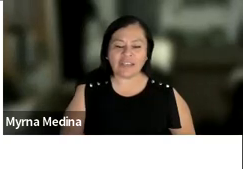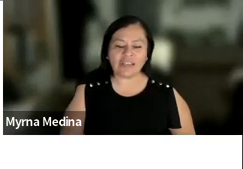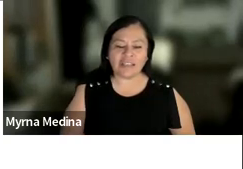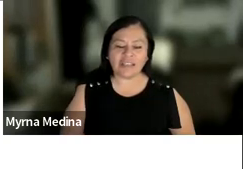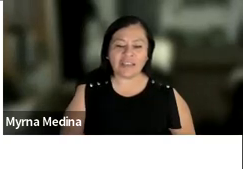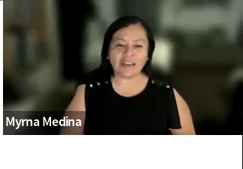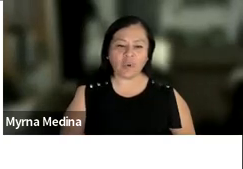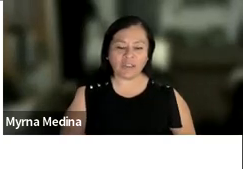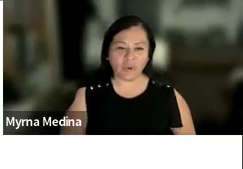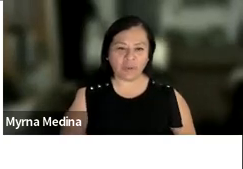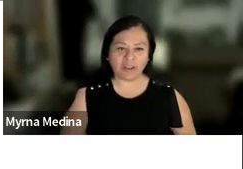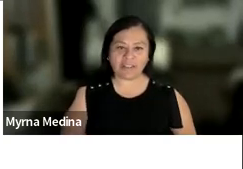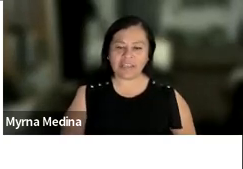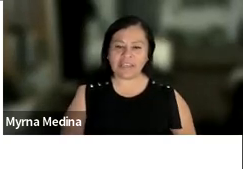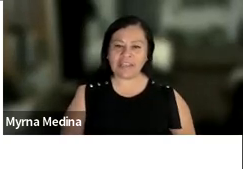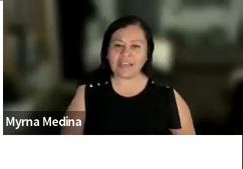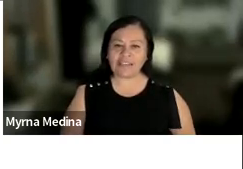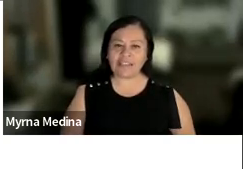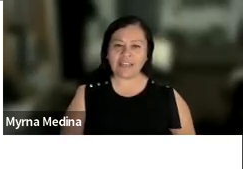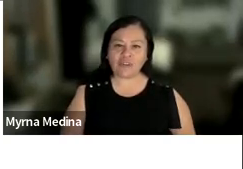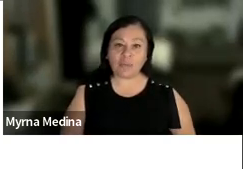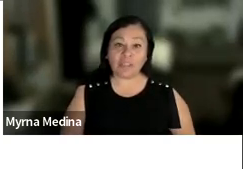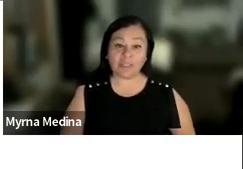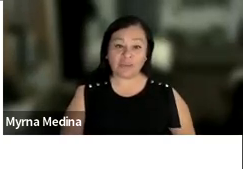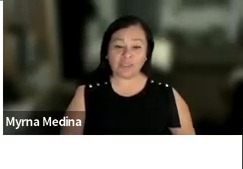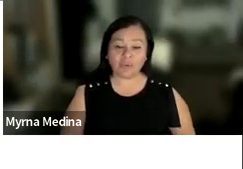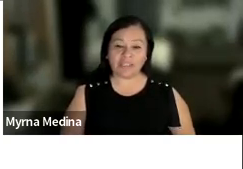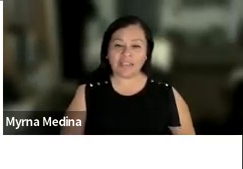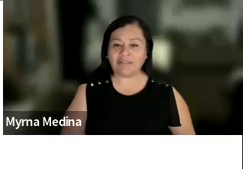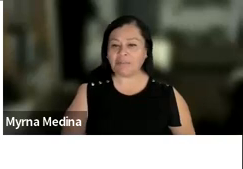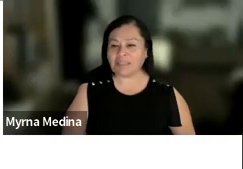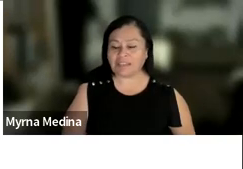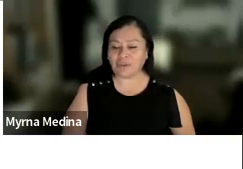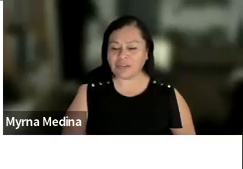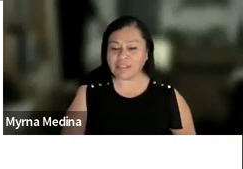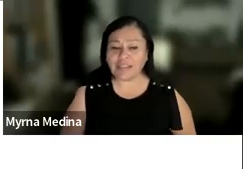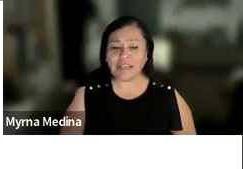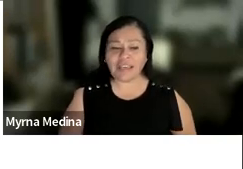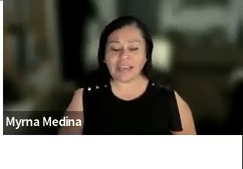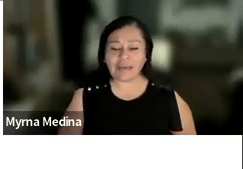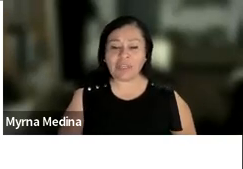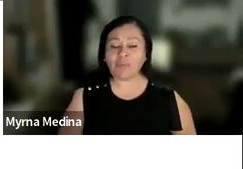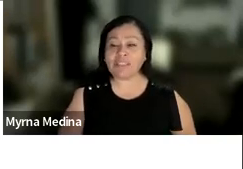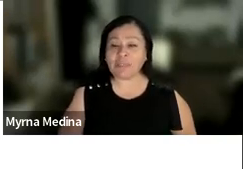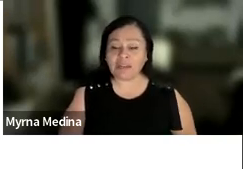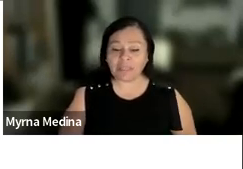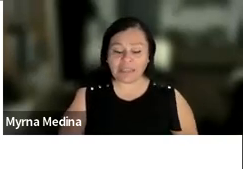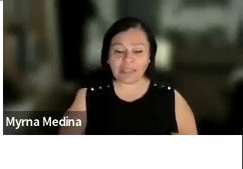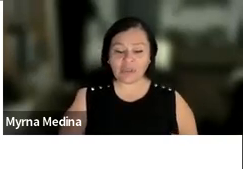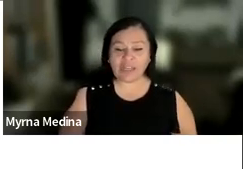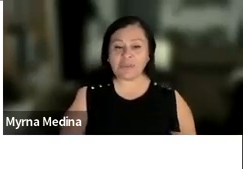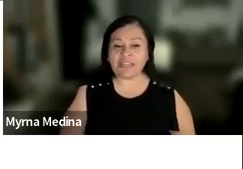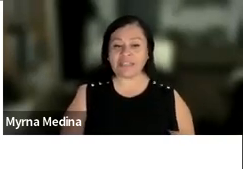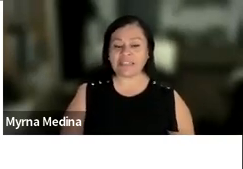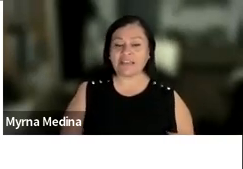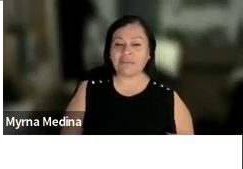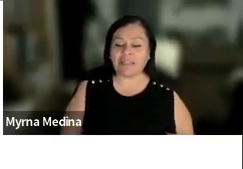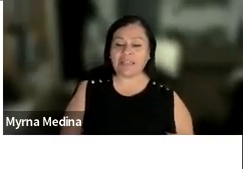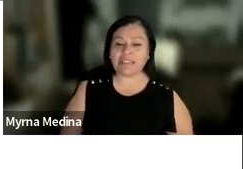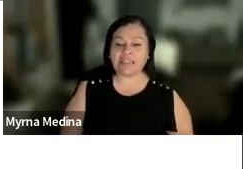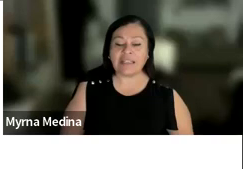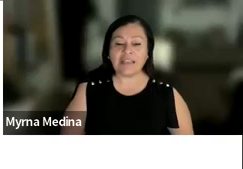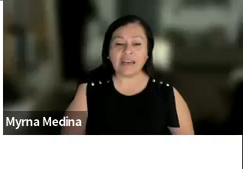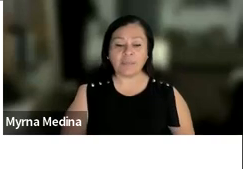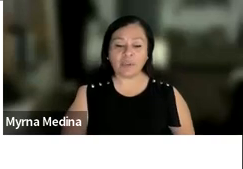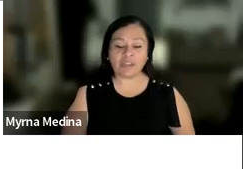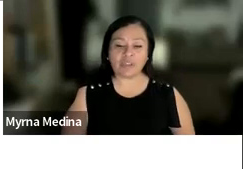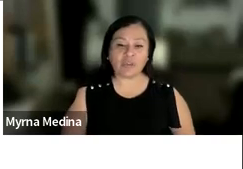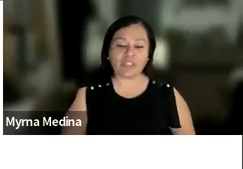Hoy es el segundo, como dijo mi compañera Alexandra, de este serie de 4 webinars, y acerca de los comportamientos visuales que le van banderas rojas.